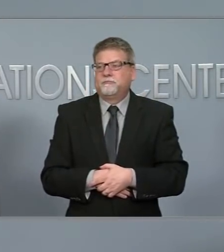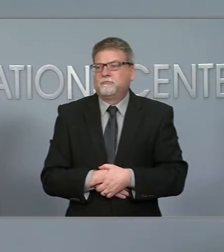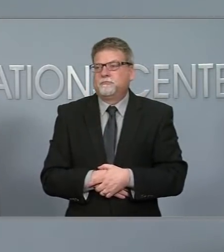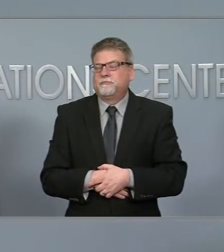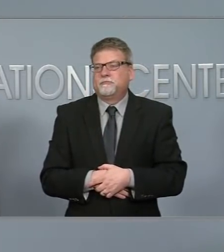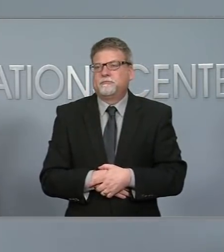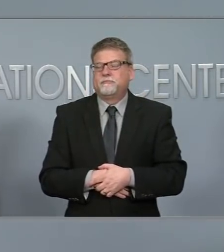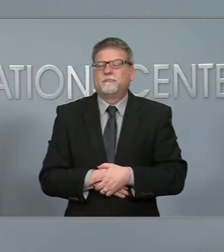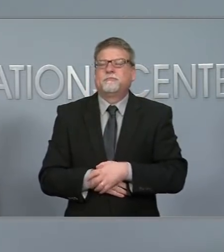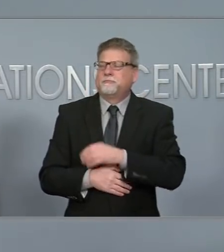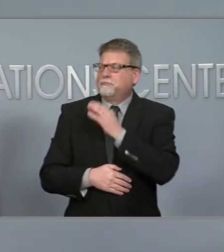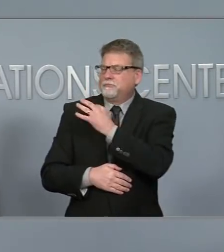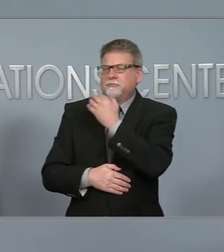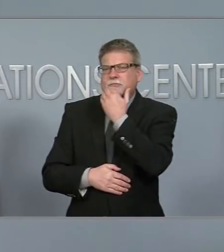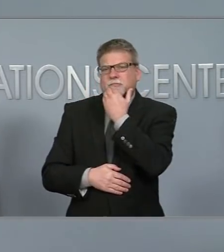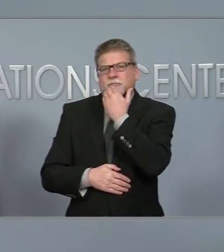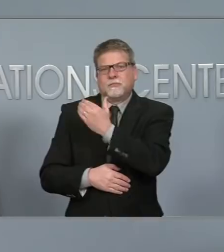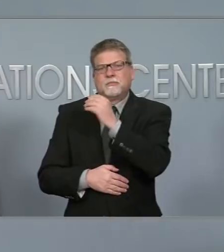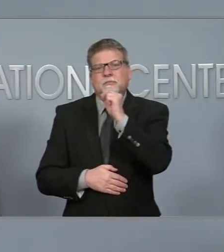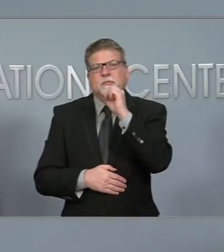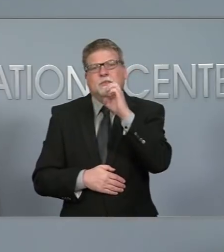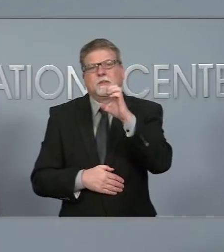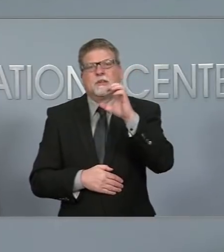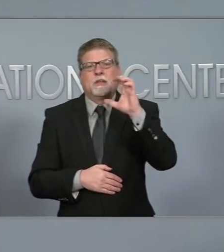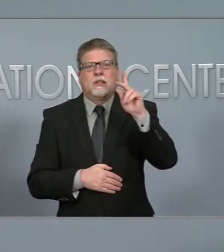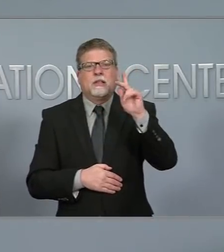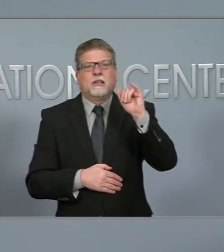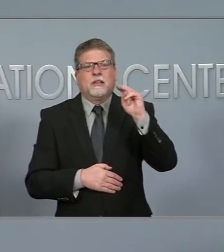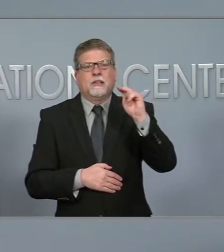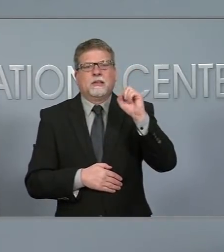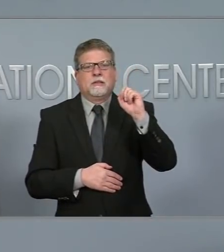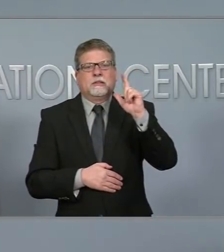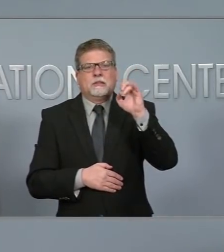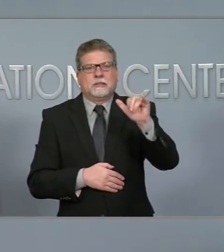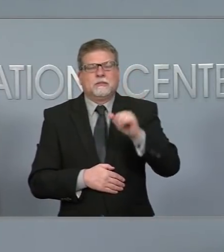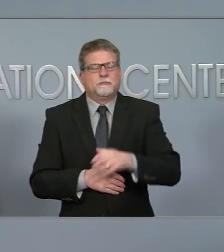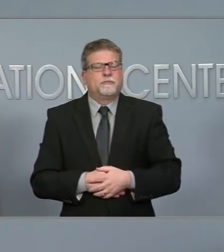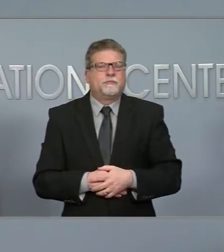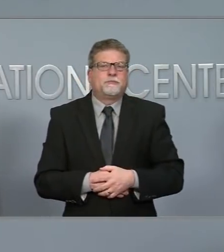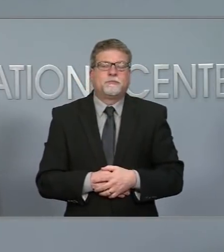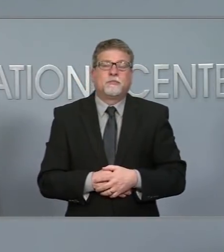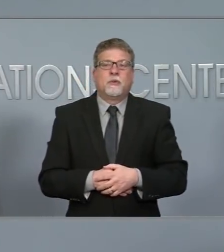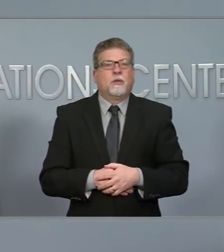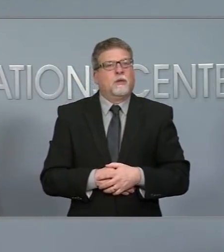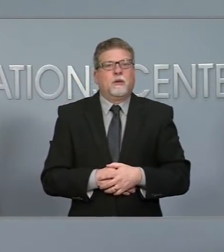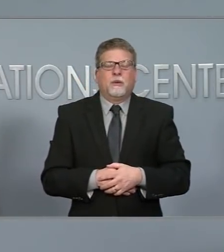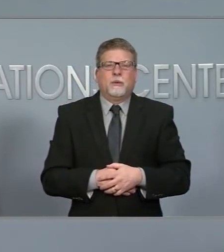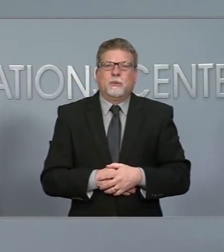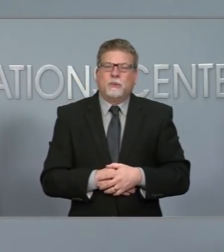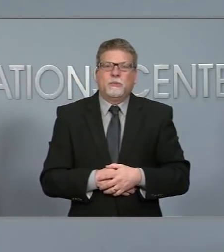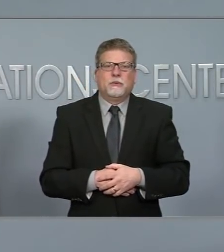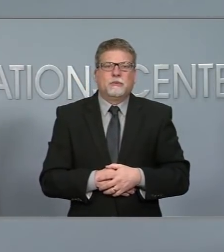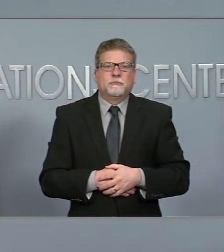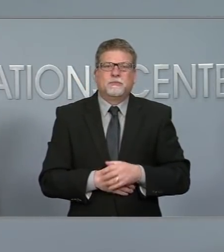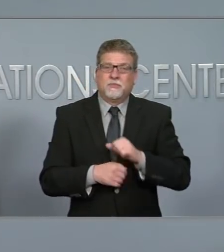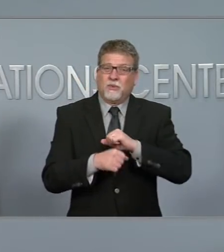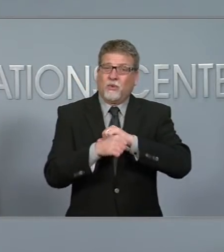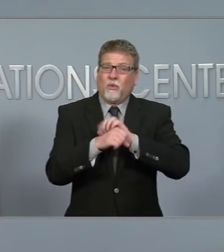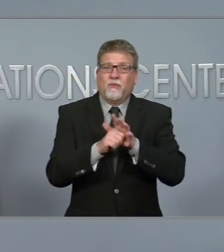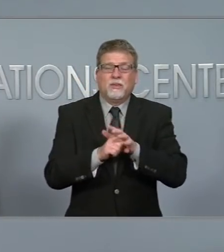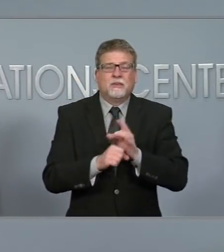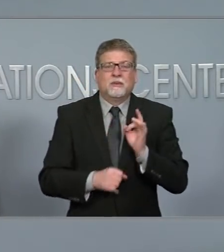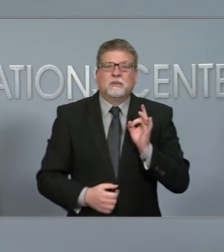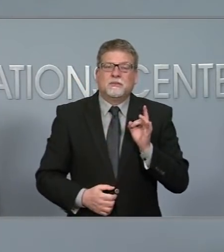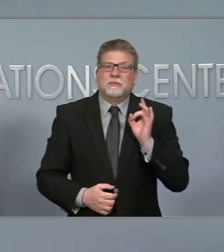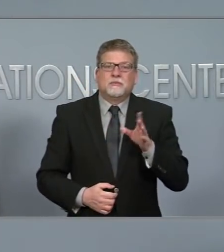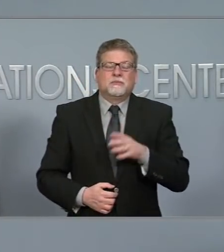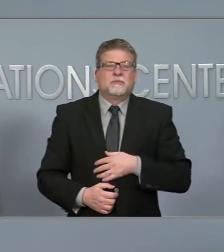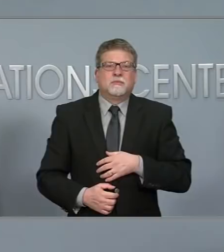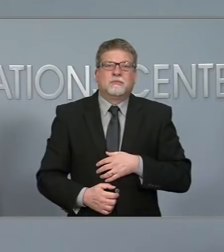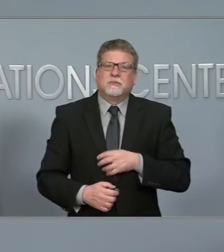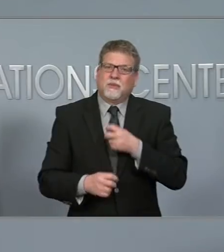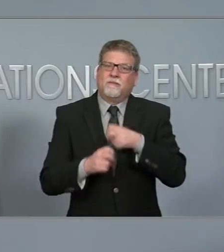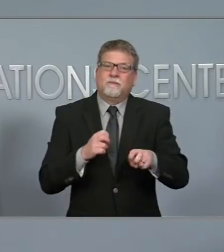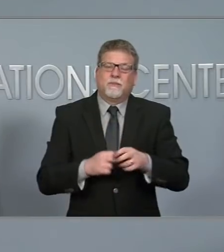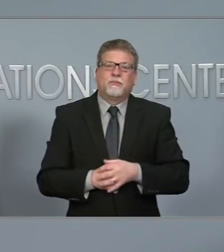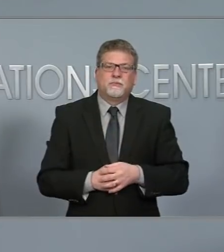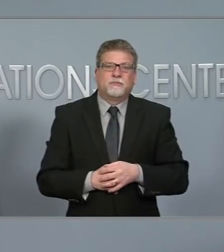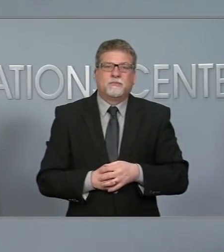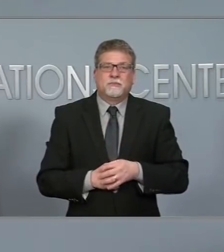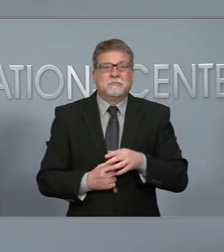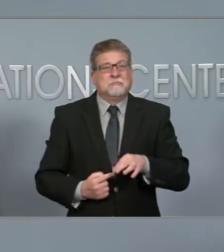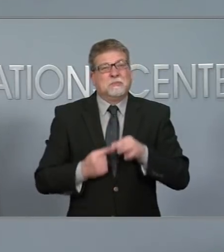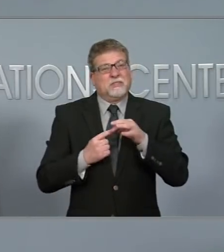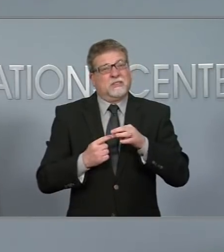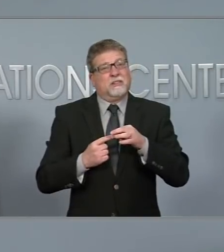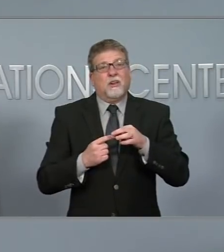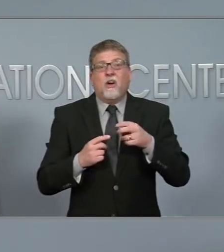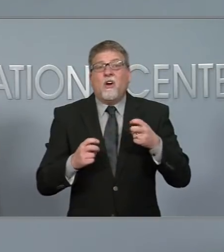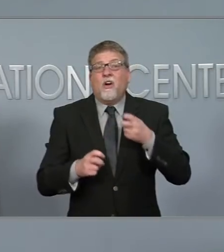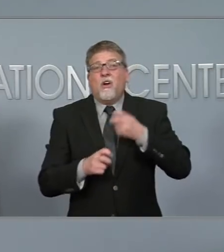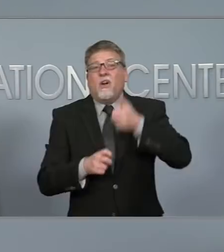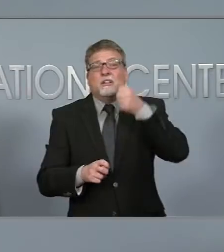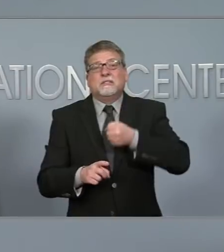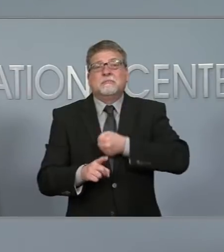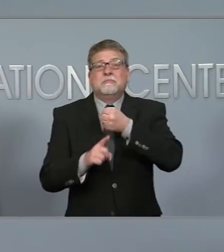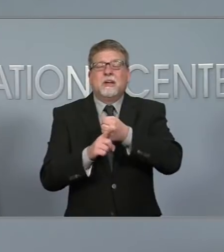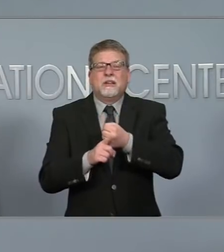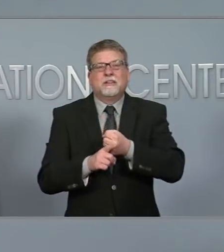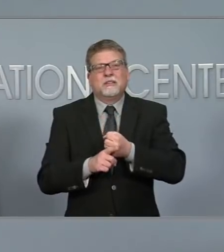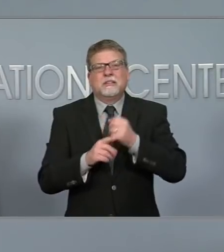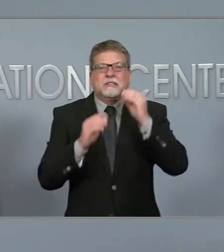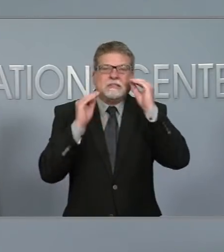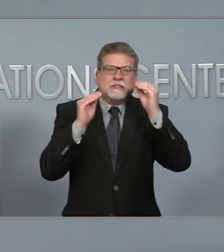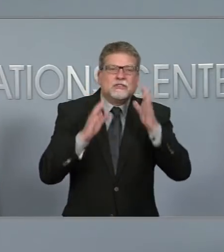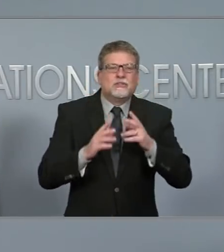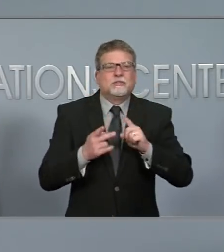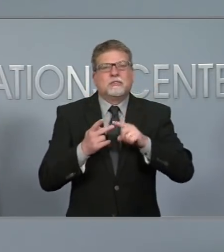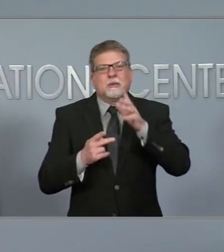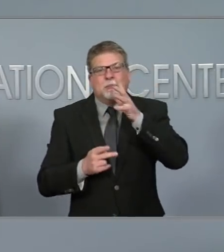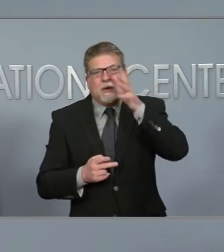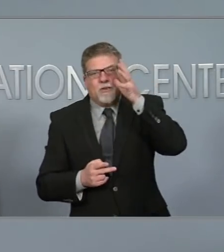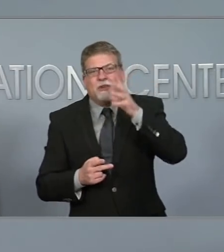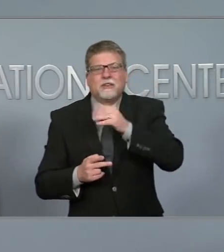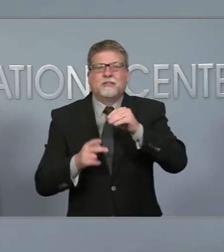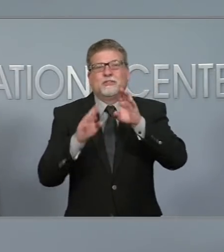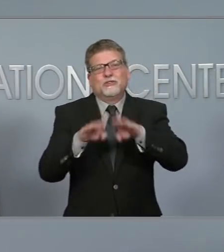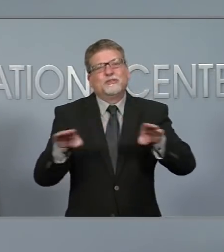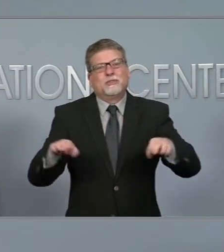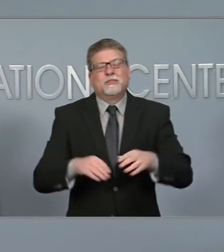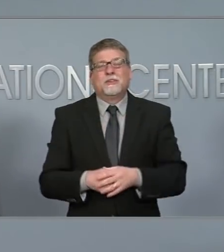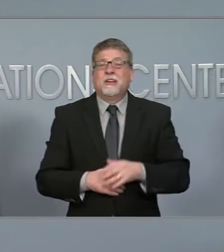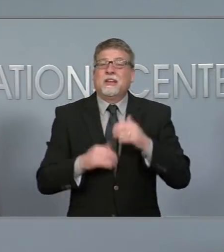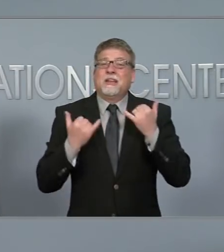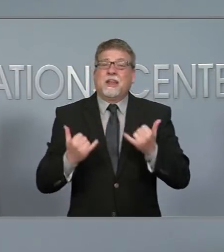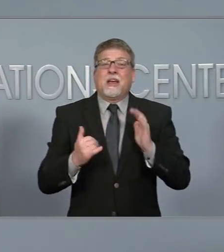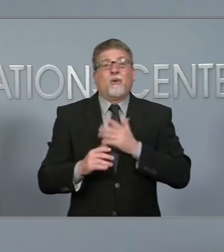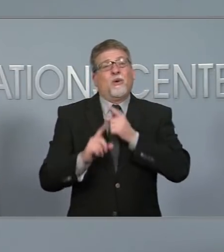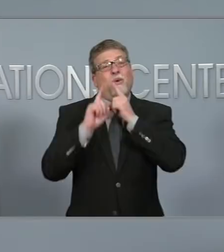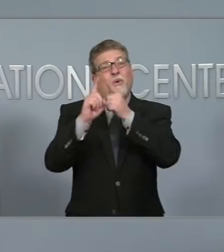hablará el gobernador Cooper.